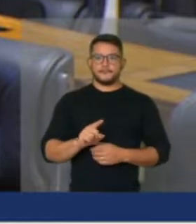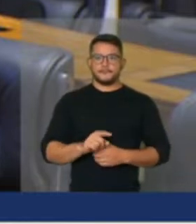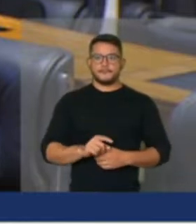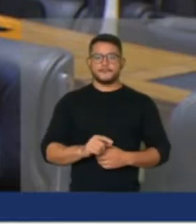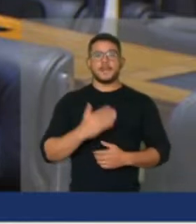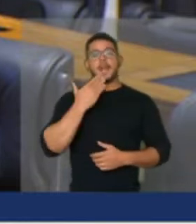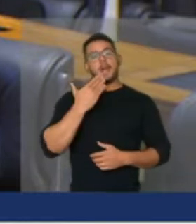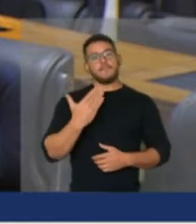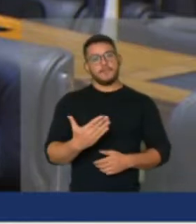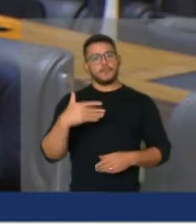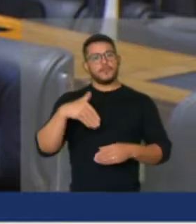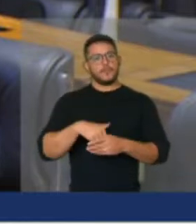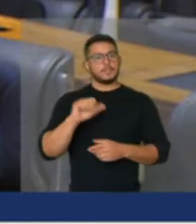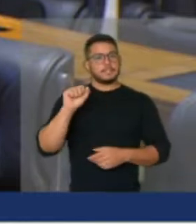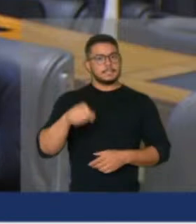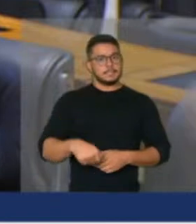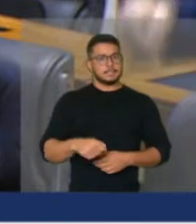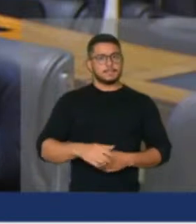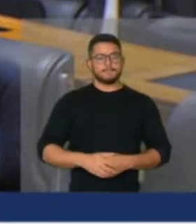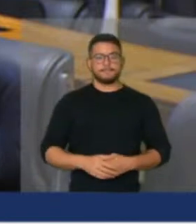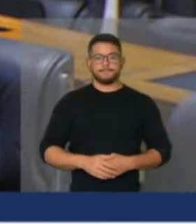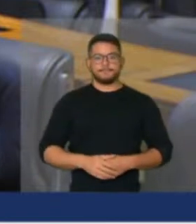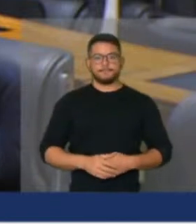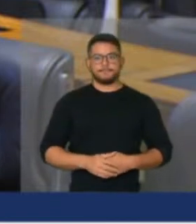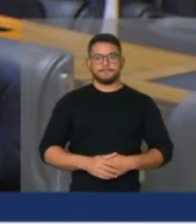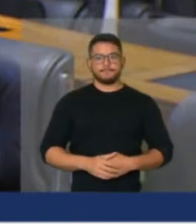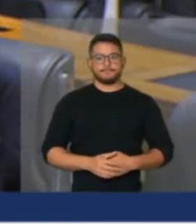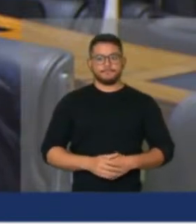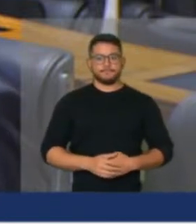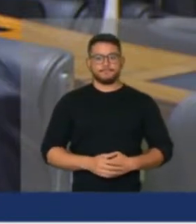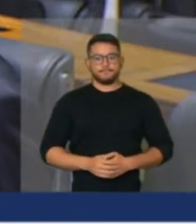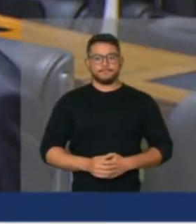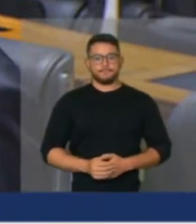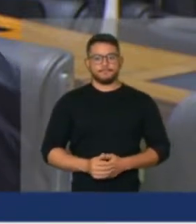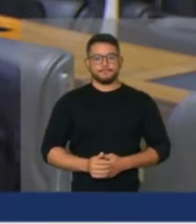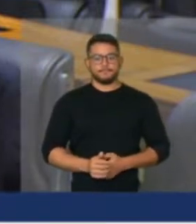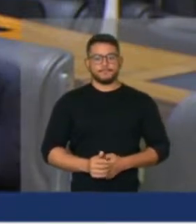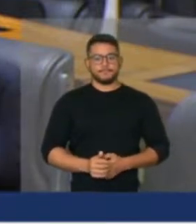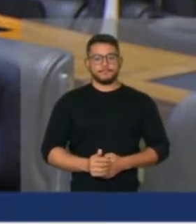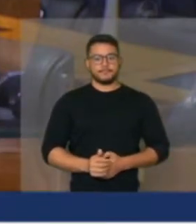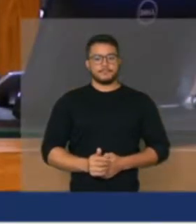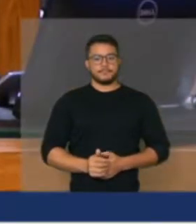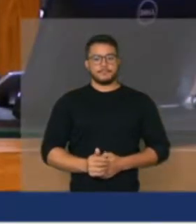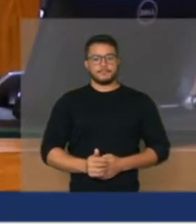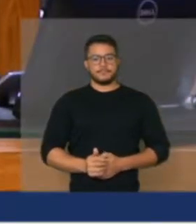PAUTA, O PS L ORIENTA A FAVOR DO REQUERIMENTO. [PRESIDENTE]: EU VOU ABRIR A PALAVRA COMO EU HAVIA DITO ANTERIORMENTE E EXCEPCIONALMENTE, PARA